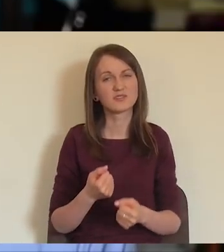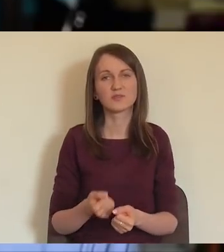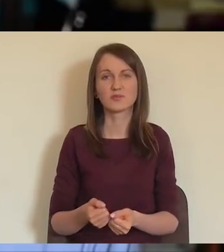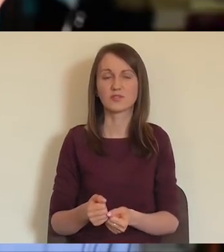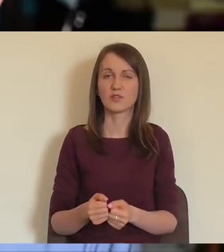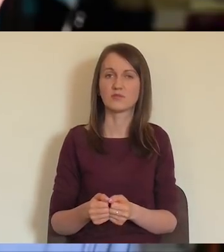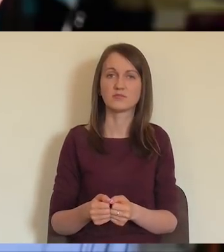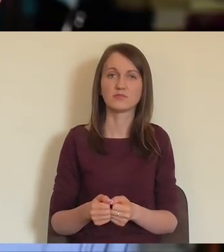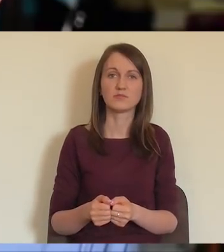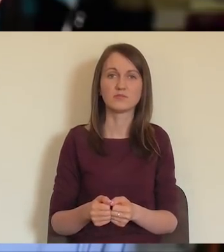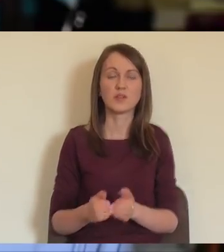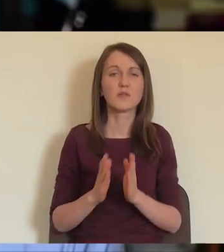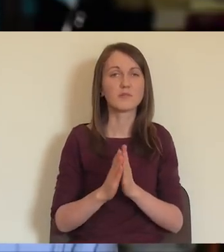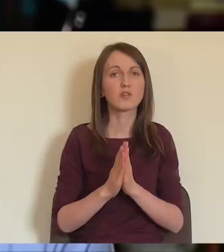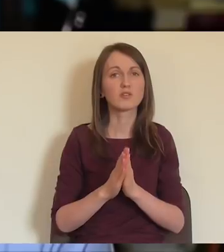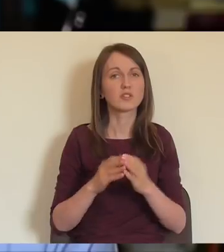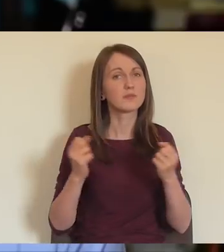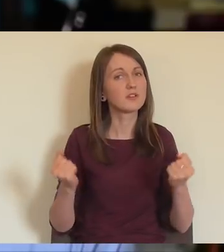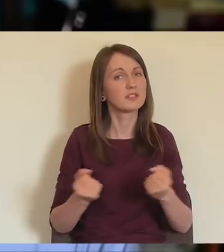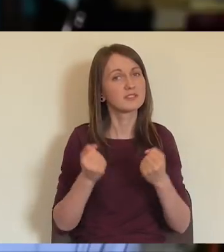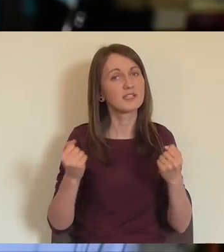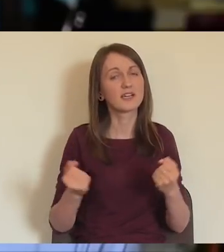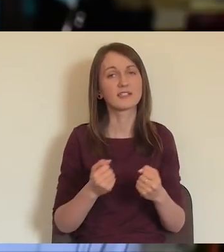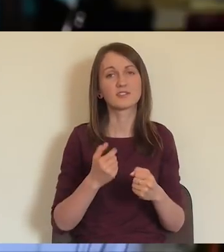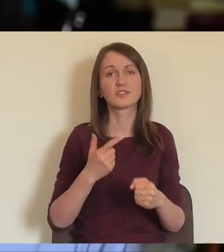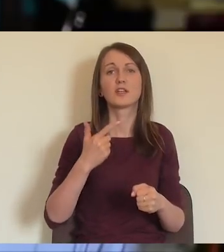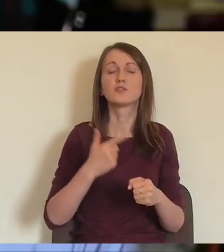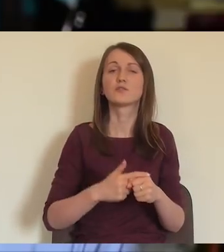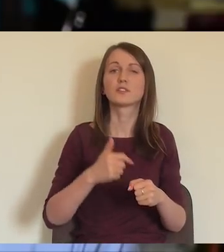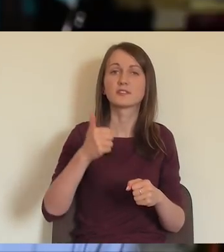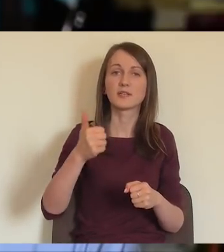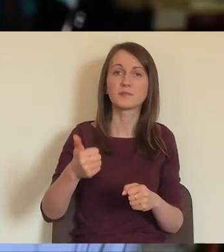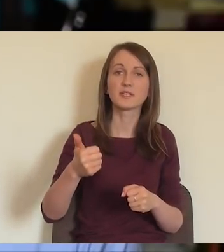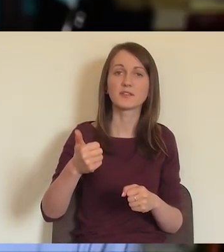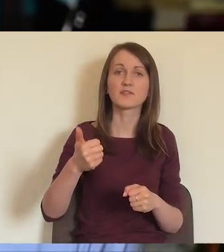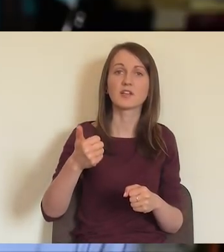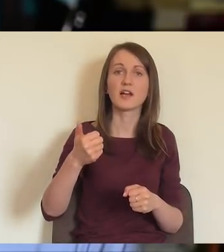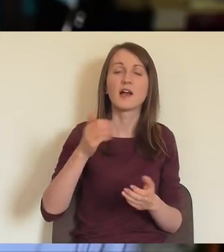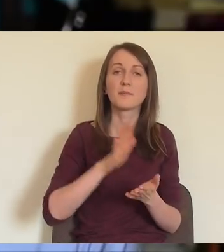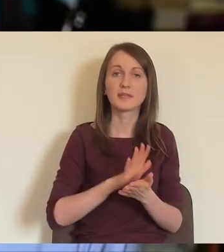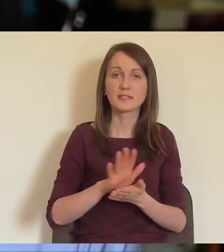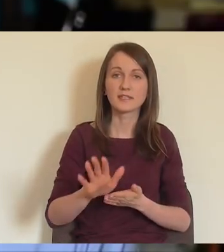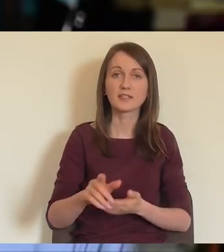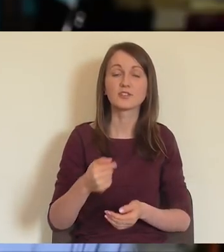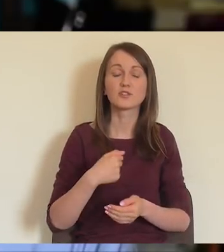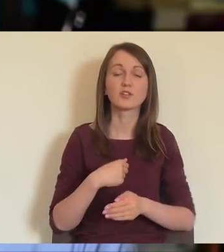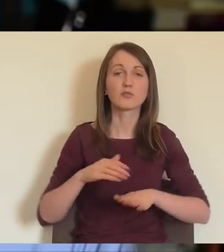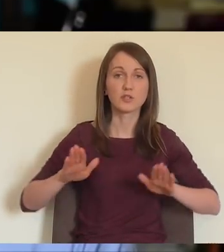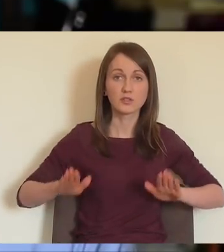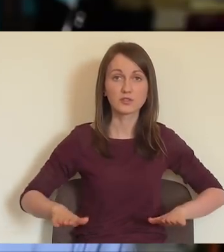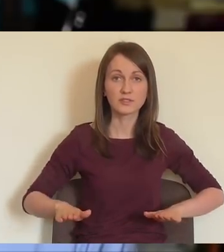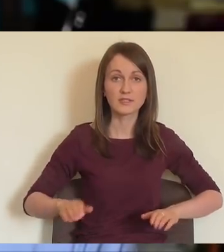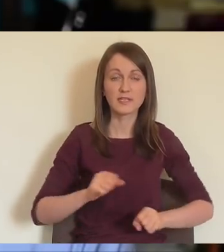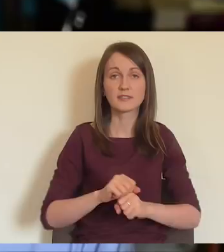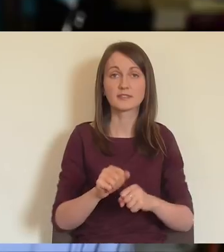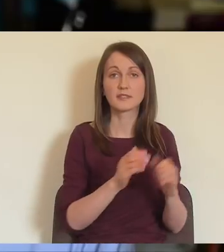a na pewno ma dużo słabsze owoce, więc, moi drodzy, zadbajcie o to, żeby 21.15 to był moment, kiedy ja już siadam, jestem przygotowany,